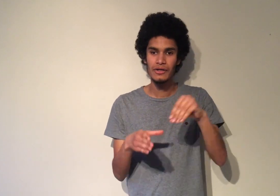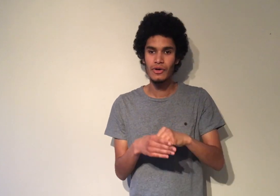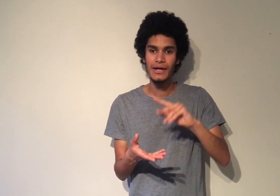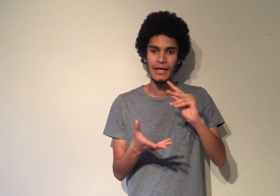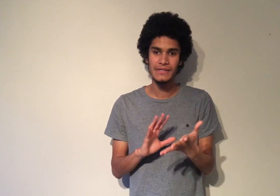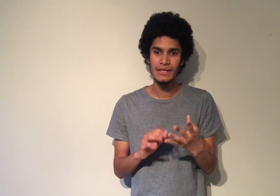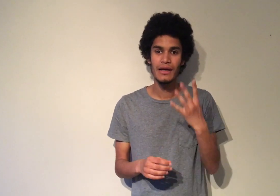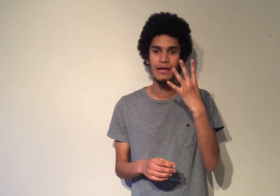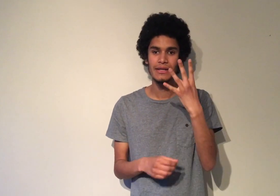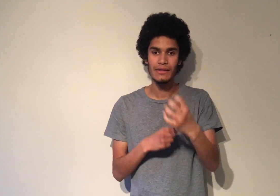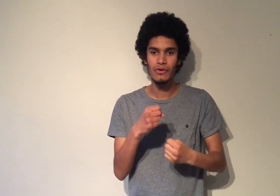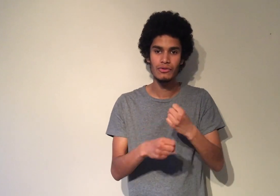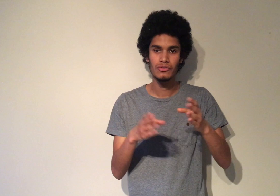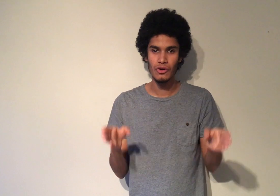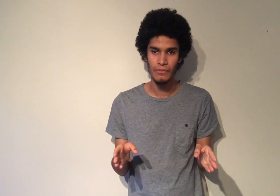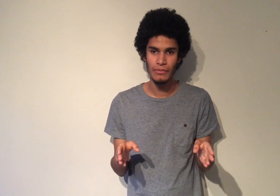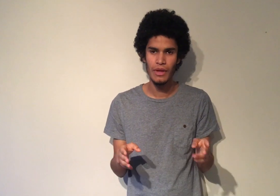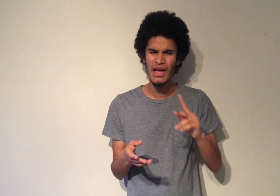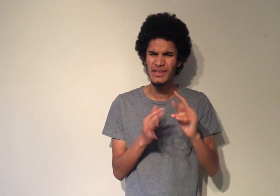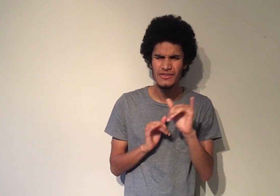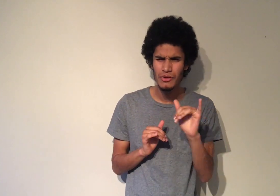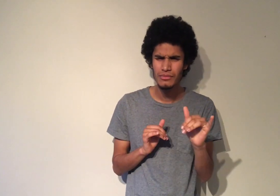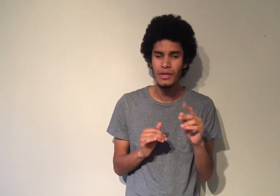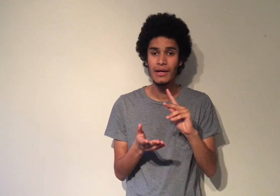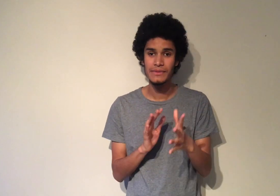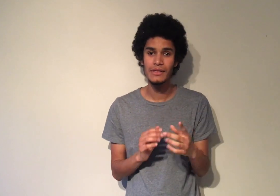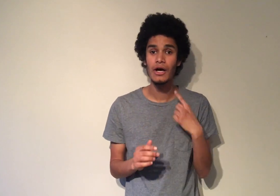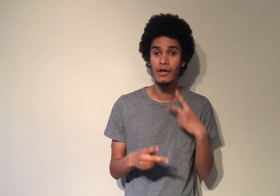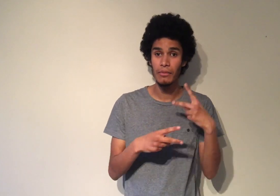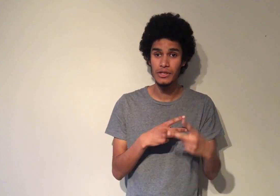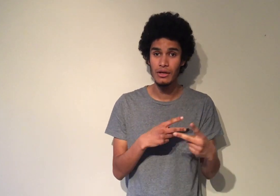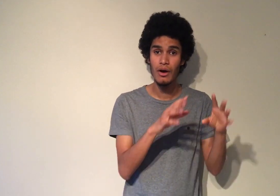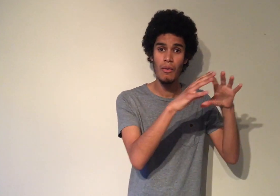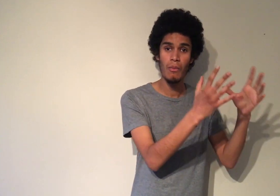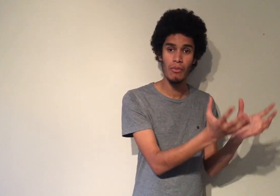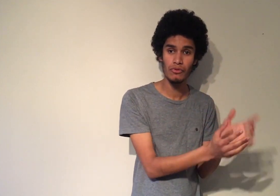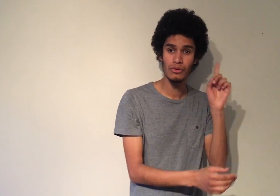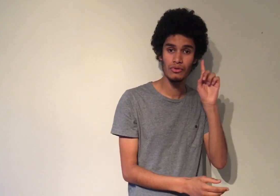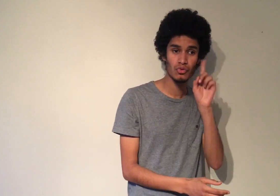Durant 4 ans, j'ai fait partie du Kap Signes. Qu'est-ce que le Kap Signes? Le Kap Signes c'est un kot-à projet qui permet la rencontre